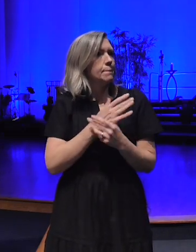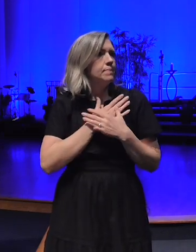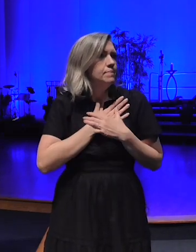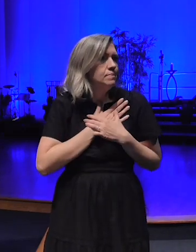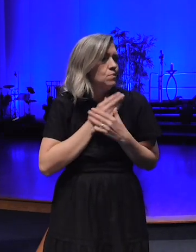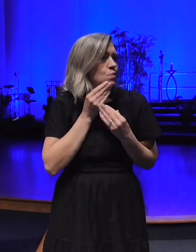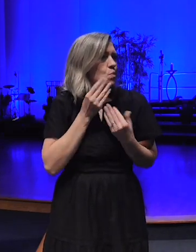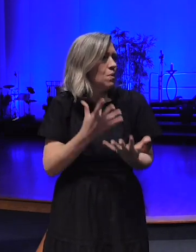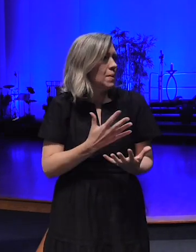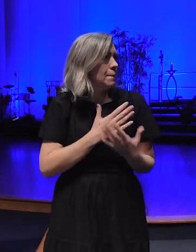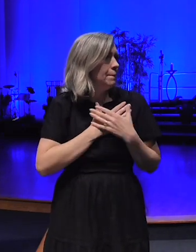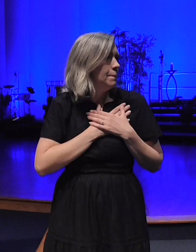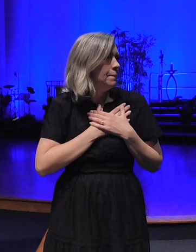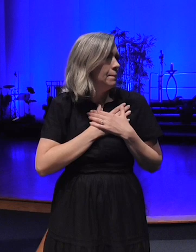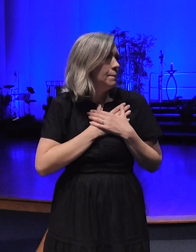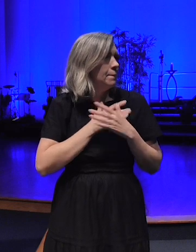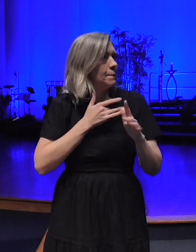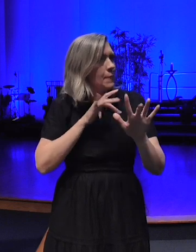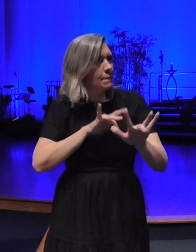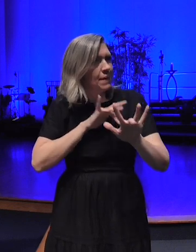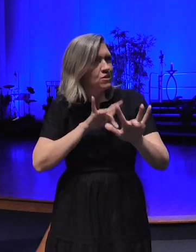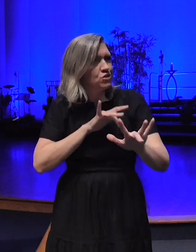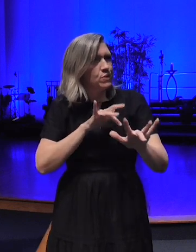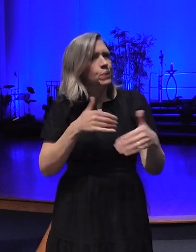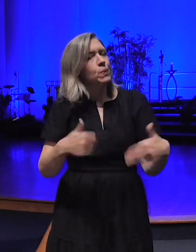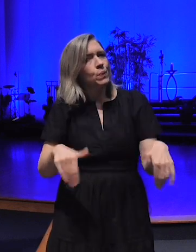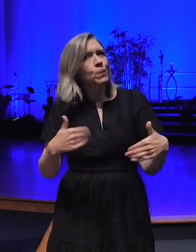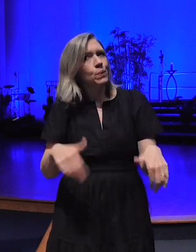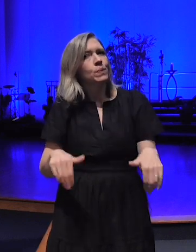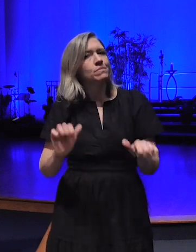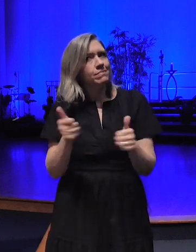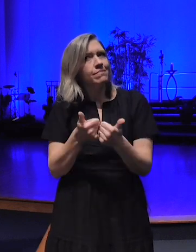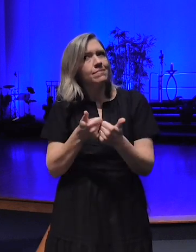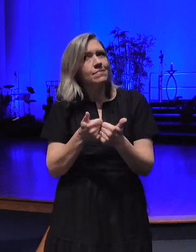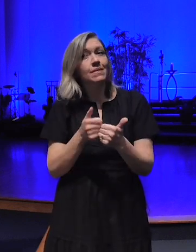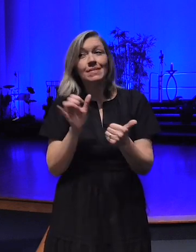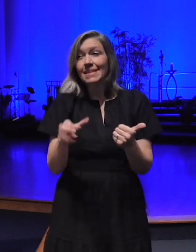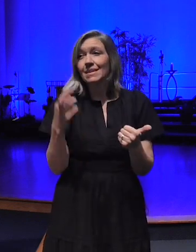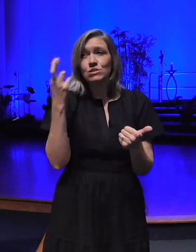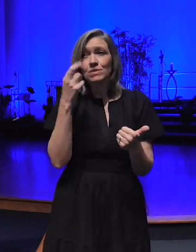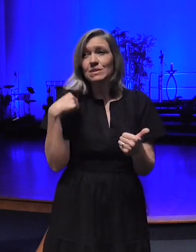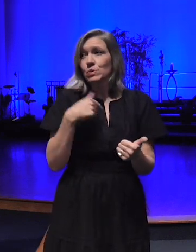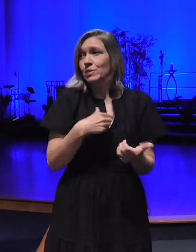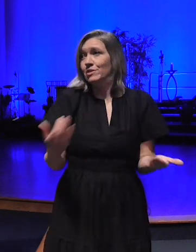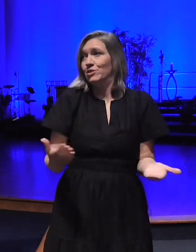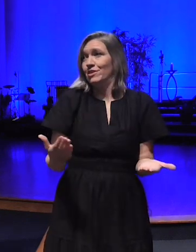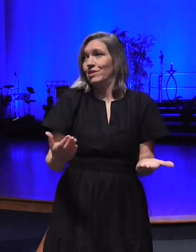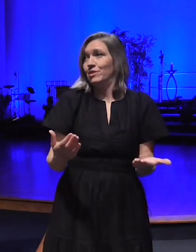un buen camino y sin embargo es por eso que estamos aquí es desde las profundidades para darnos cuenta de que nuestras almas son